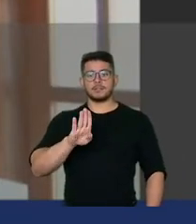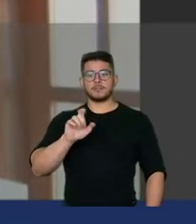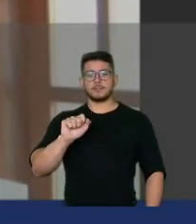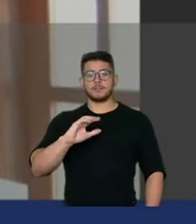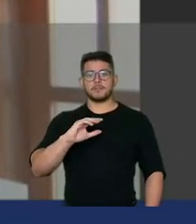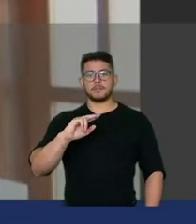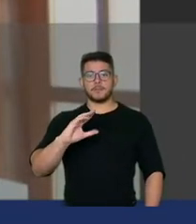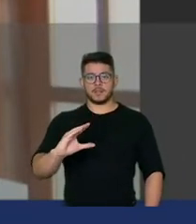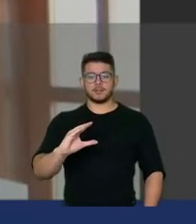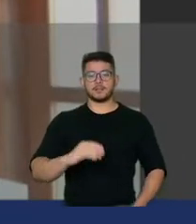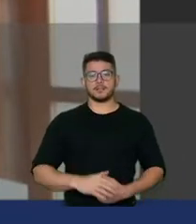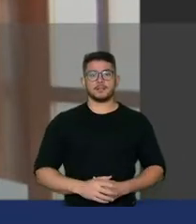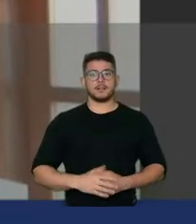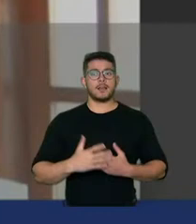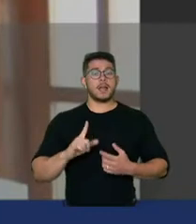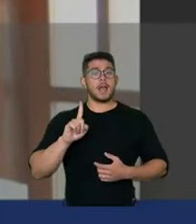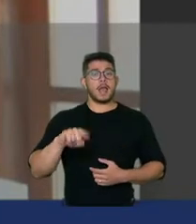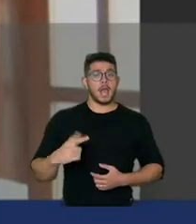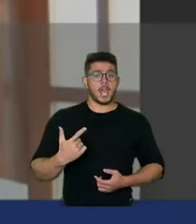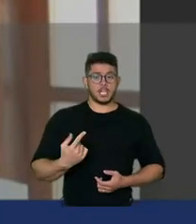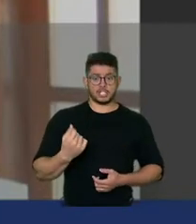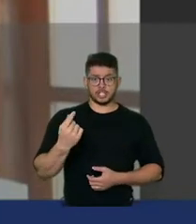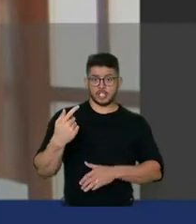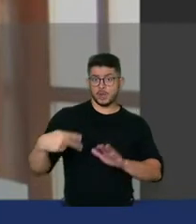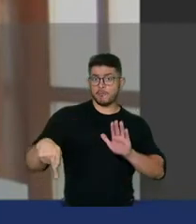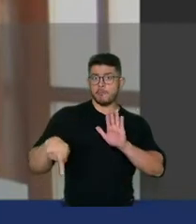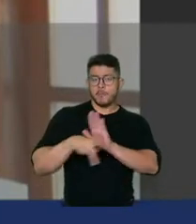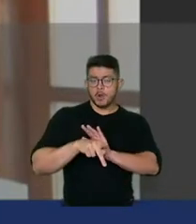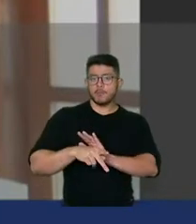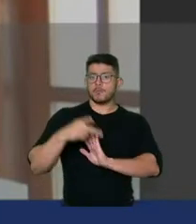FAZEDORES E FAZEDORES DE CULTURA, É UM RECURSO DIRETO PARA OS PROJETOS DE CULTURA NO